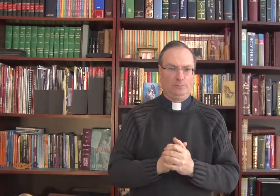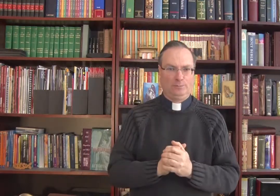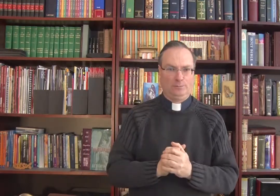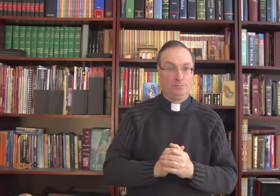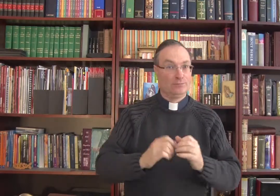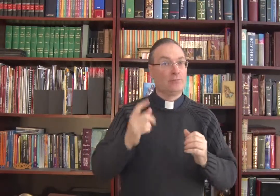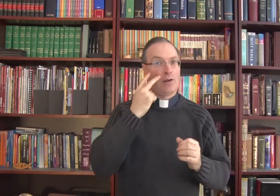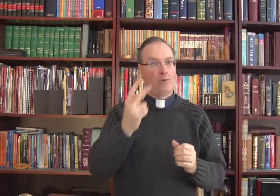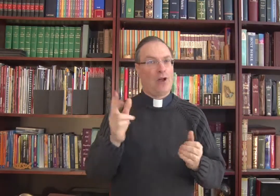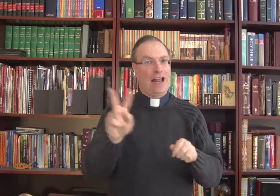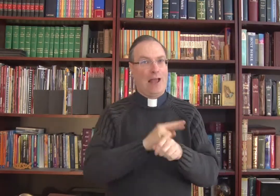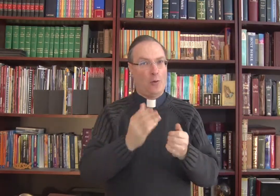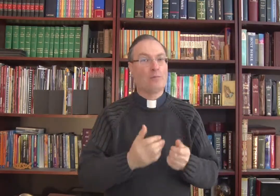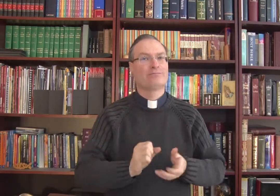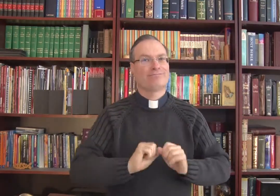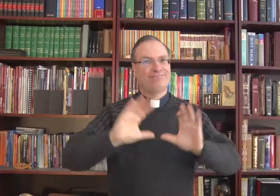On voit l'agneau.